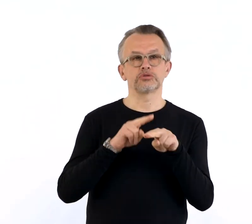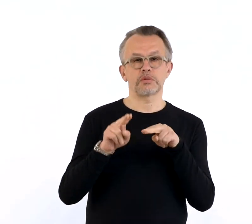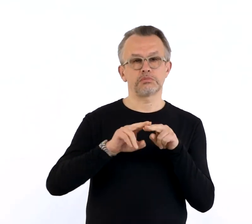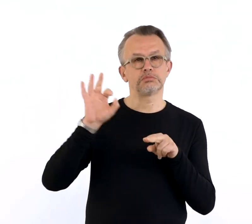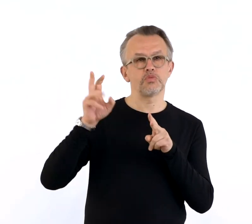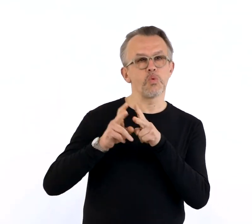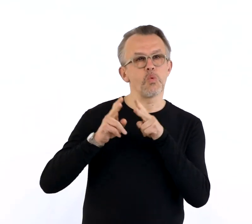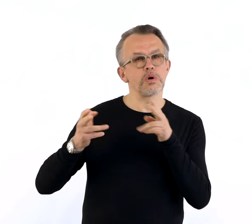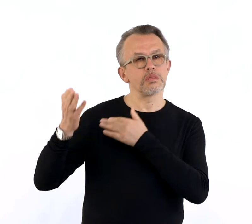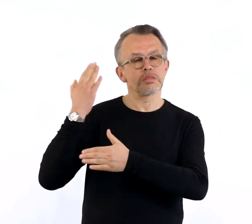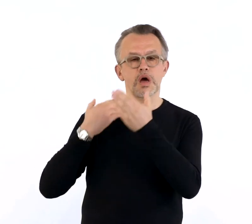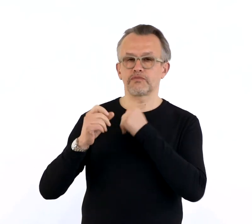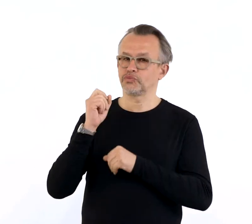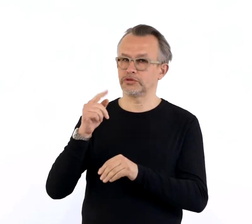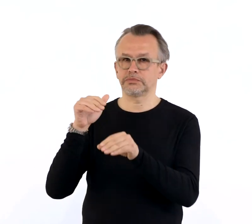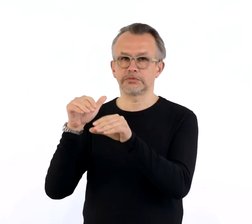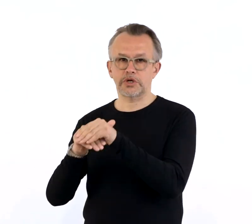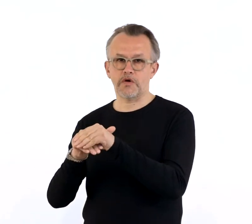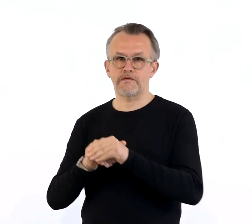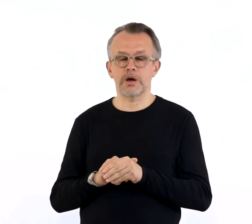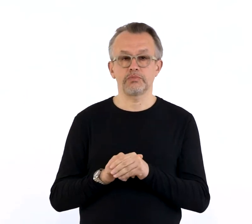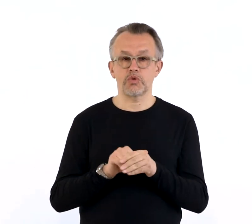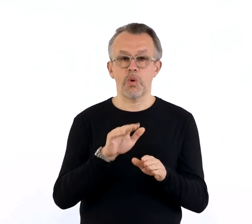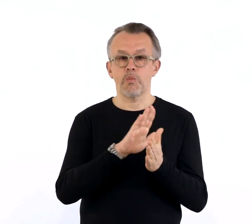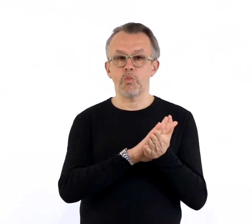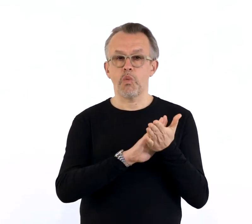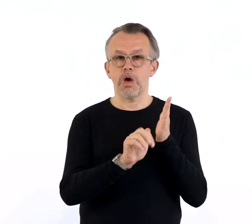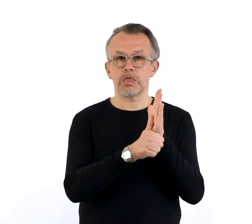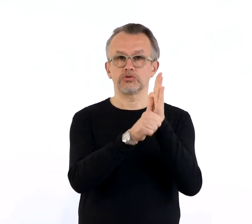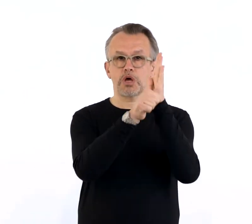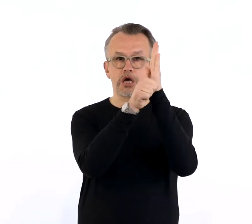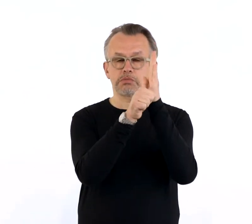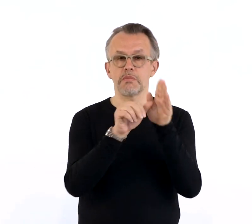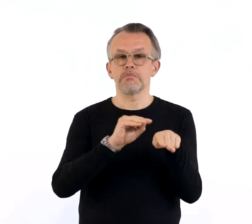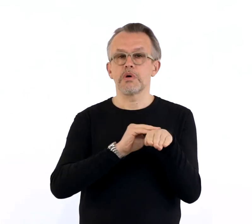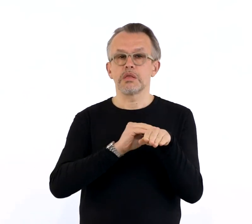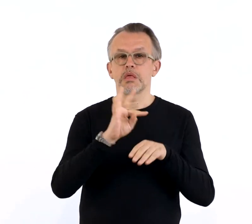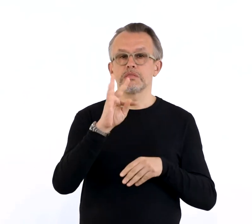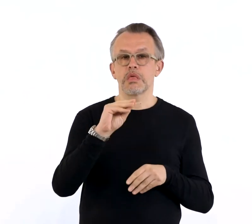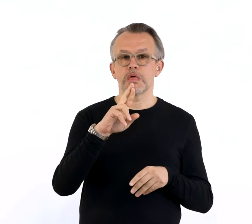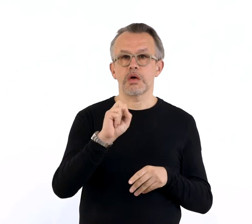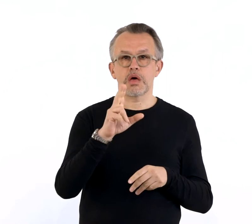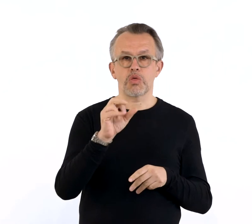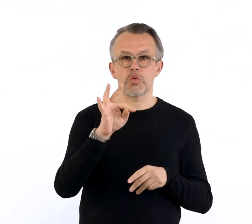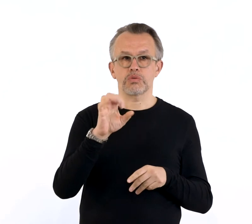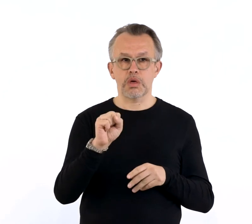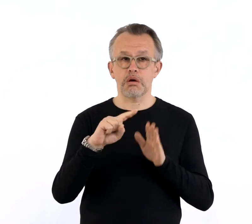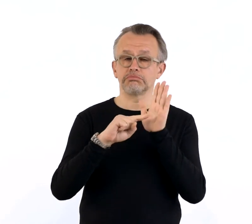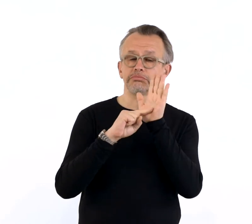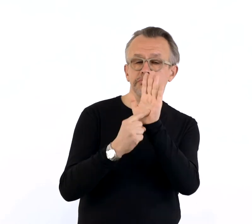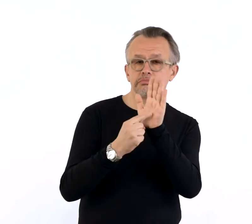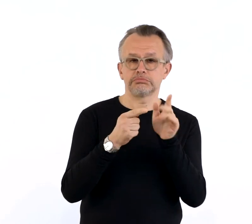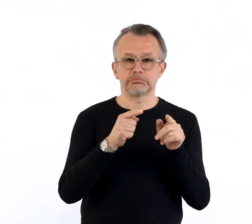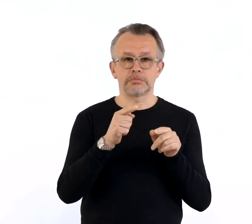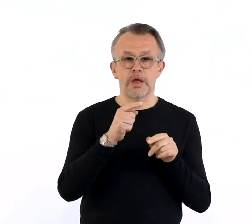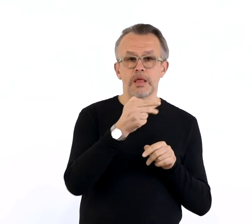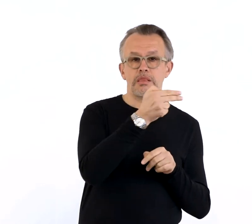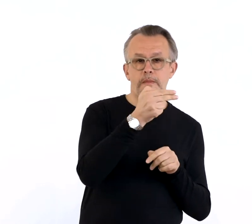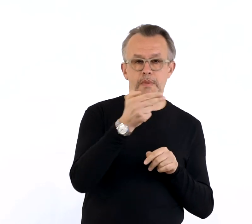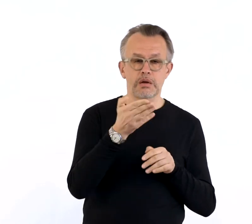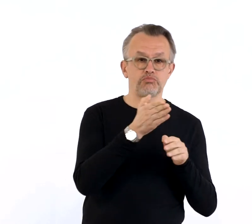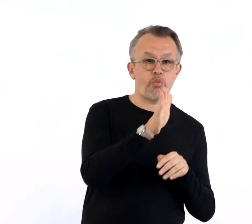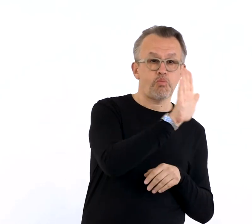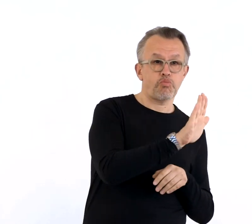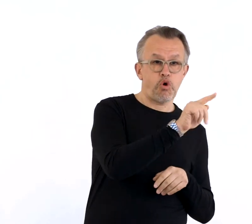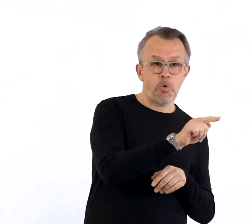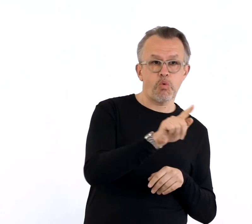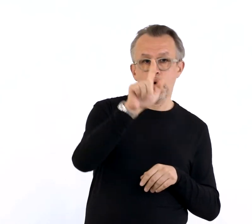Do zachowanego rzemiosła z tego okresu należą terakotowe płaskorzeźby przedstawiające bogów